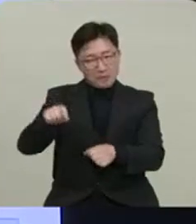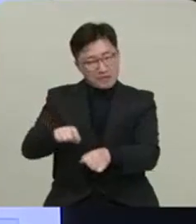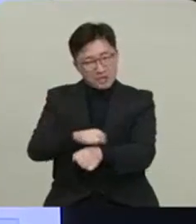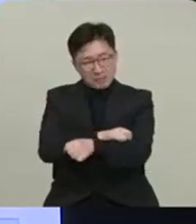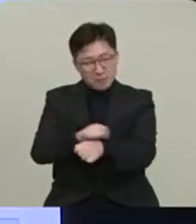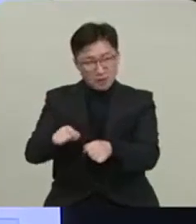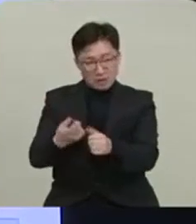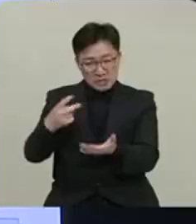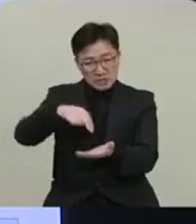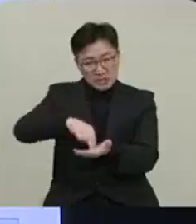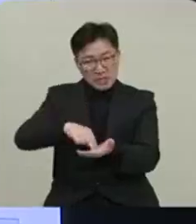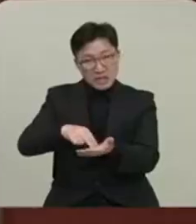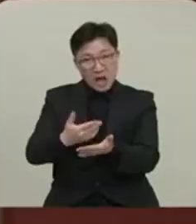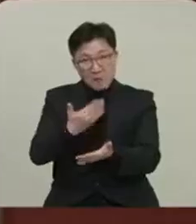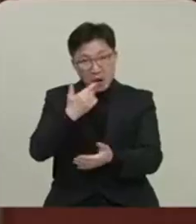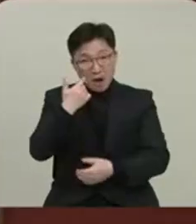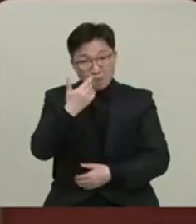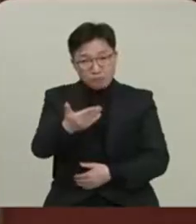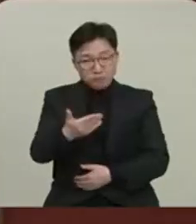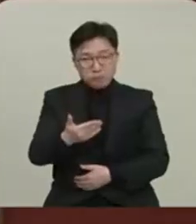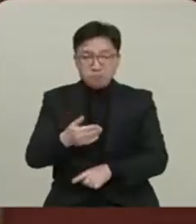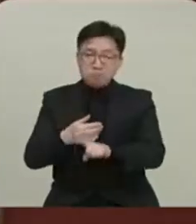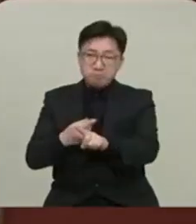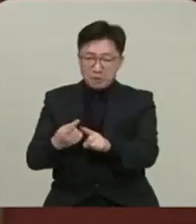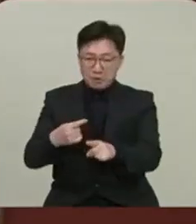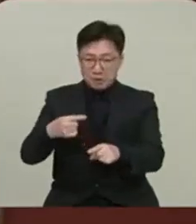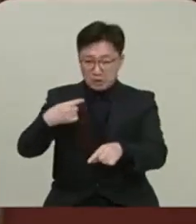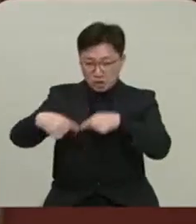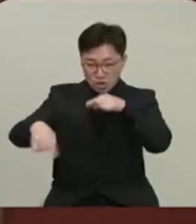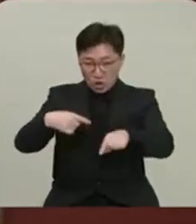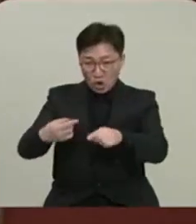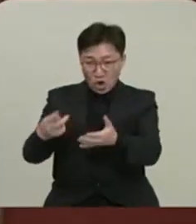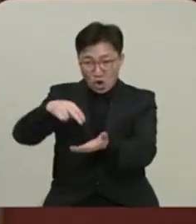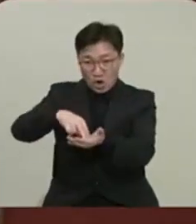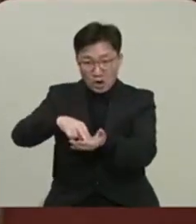는 질문엔 김 지사는 관할권 문제와 특별지자체 추진은 별개의 사안